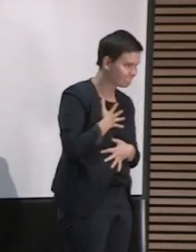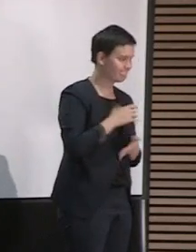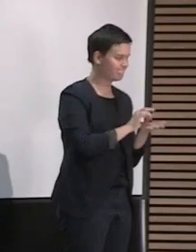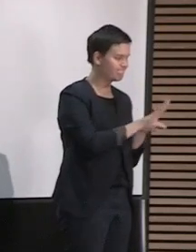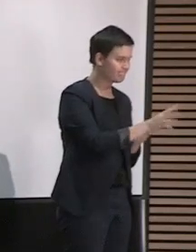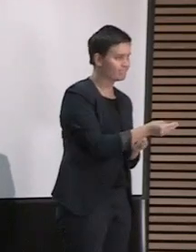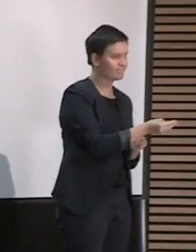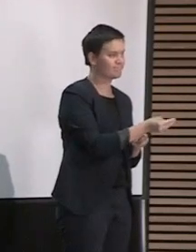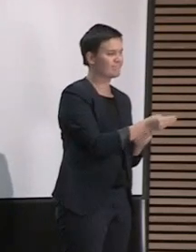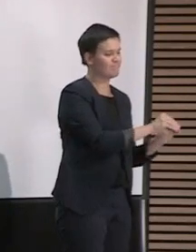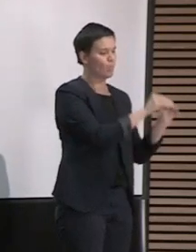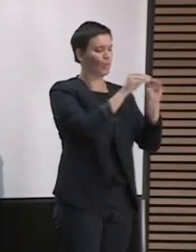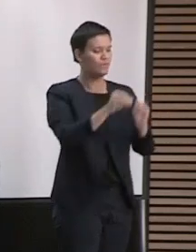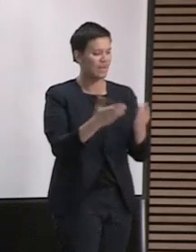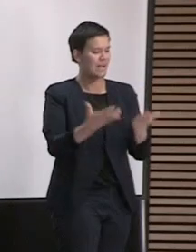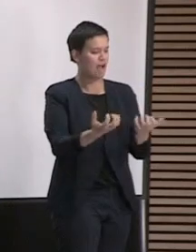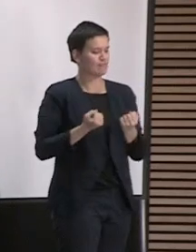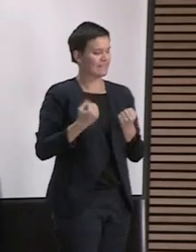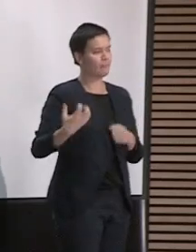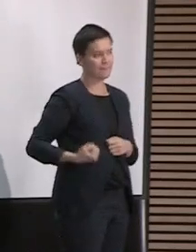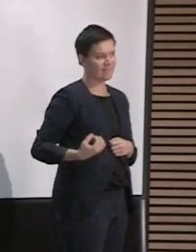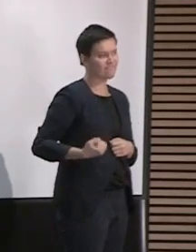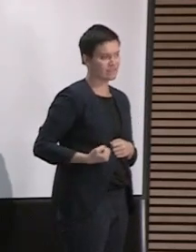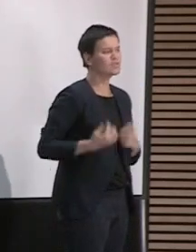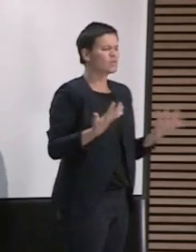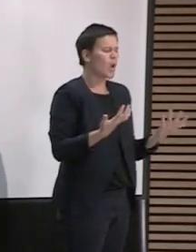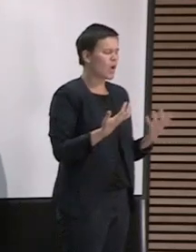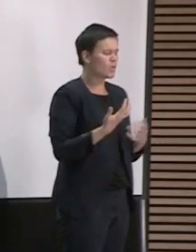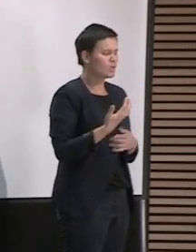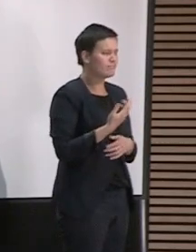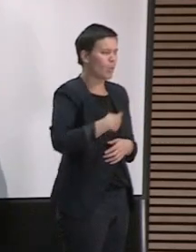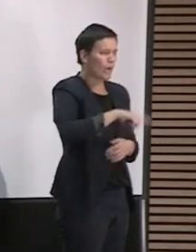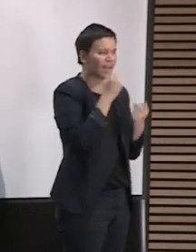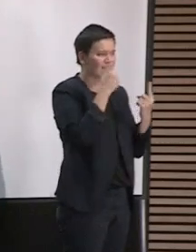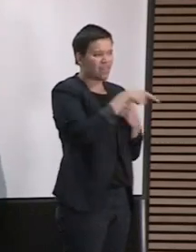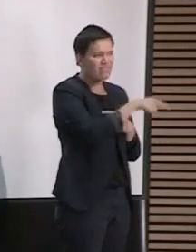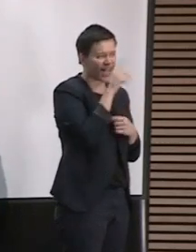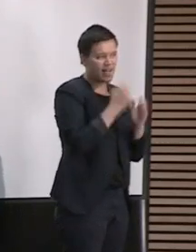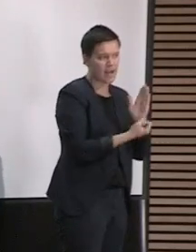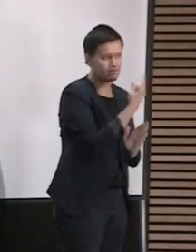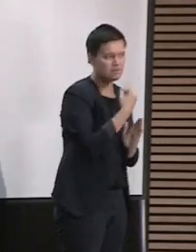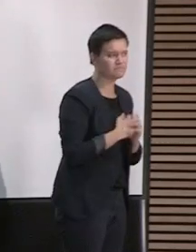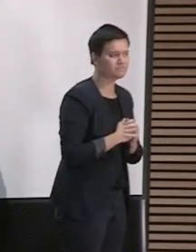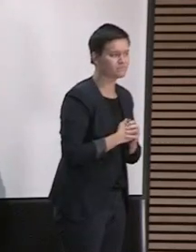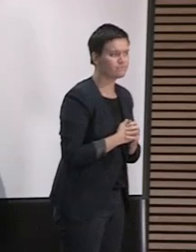ohanga. Engari kaore au e hiahia ki te whakaheke i te